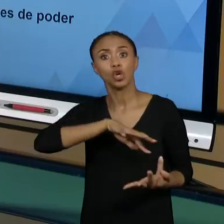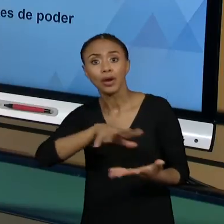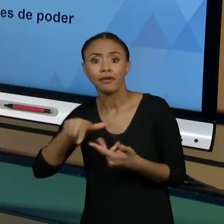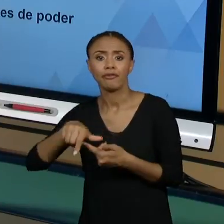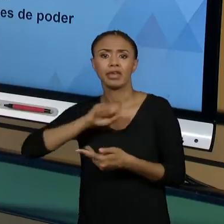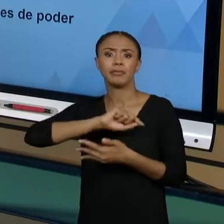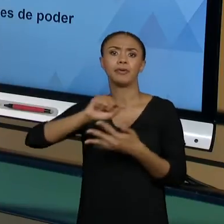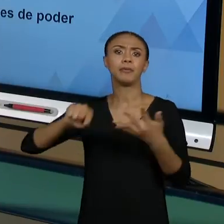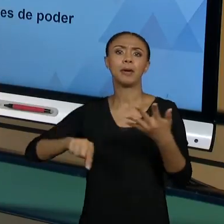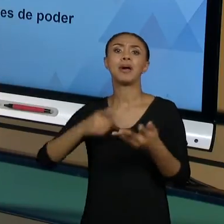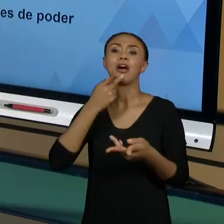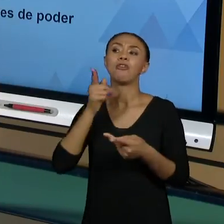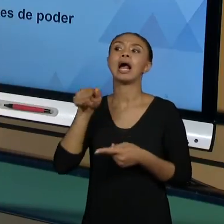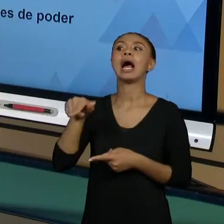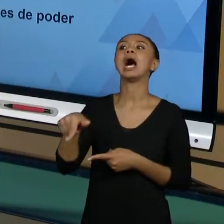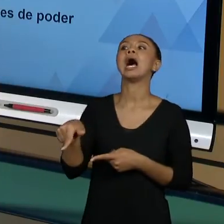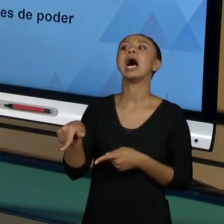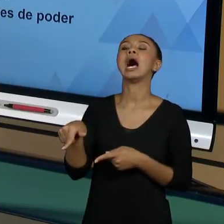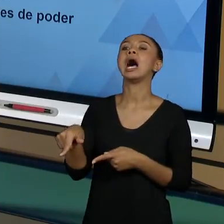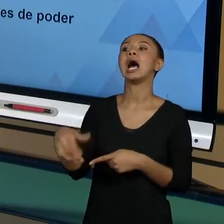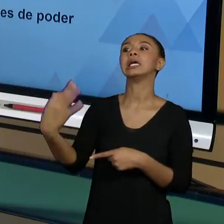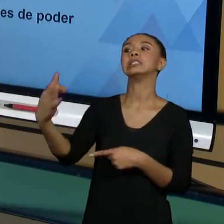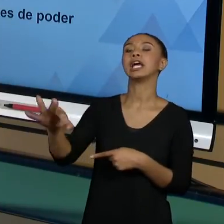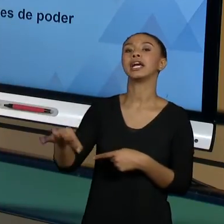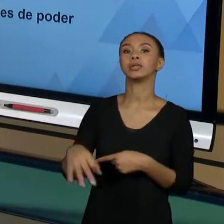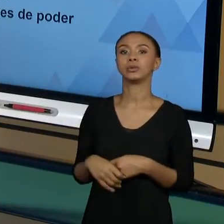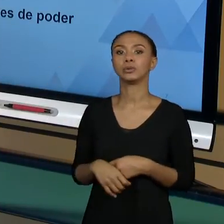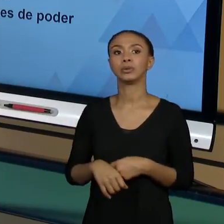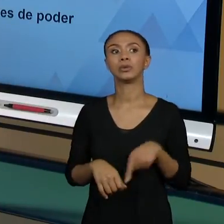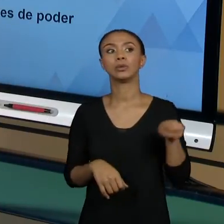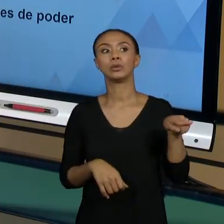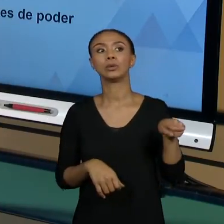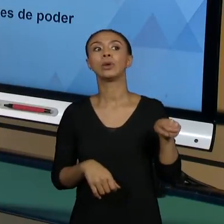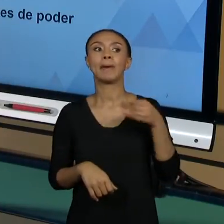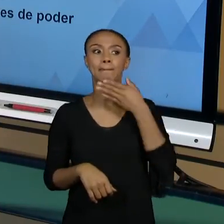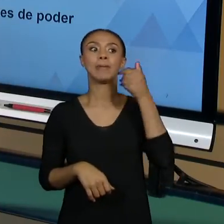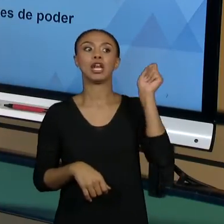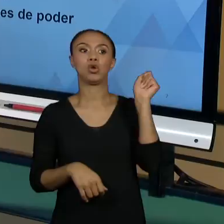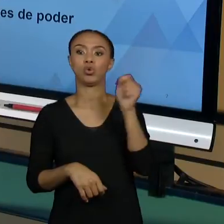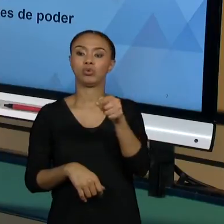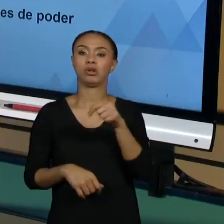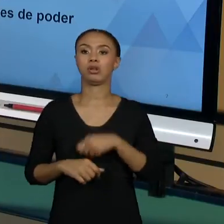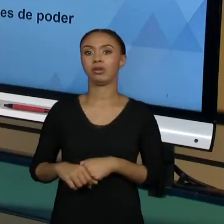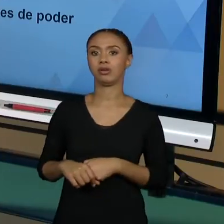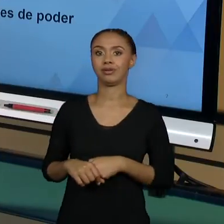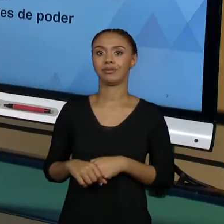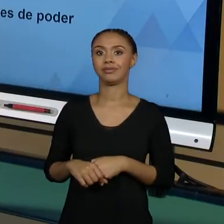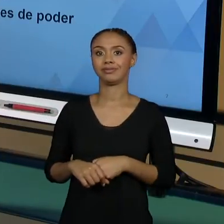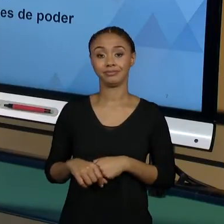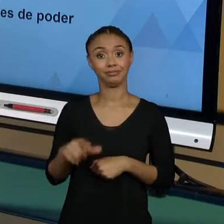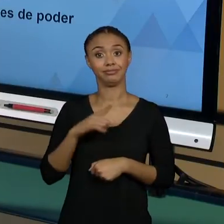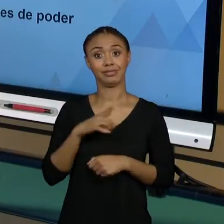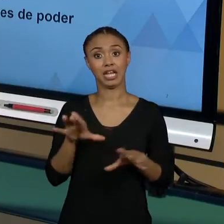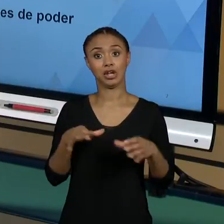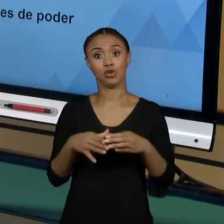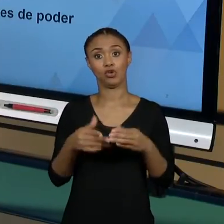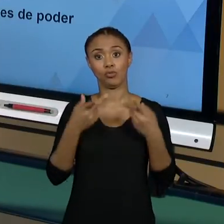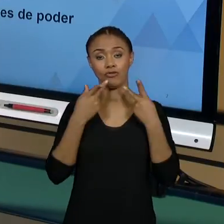MAIS ACEITAS OU COM MAIOR EVIDÊNCIA DO QUE OUTRAS. QUANDO NÓS FORMOS, NA PRÓXIMA VIDEOAULA,